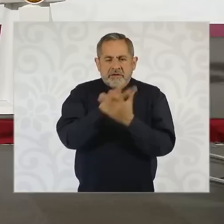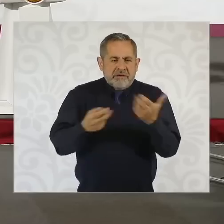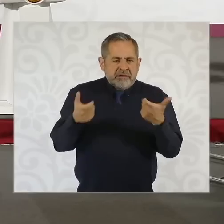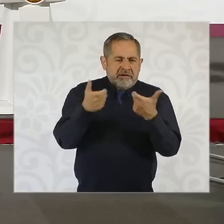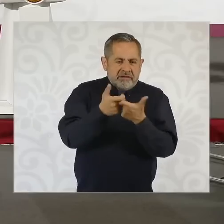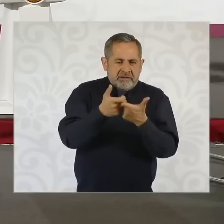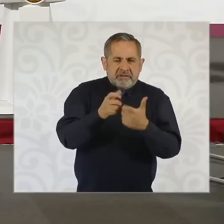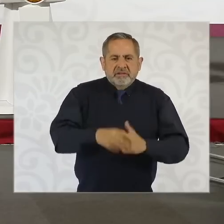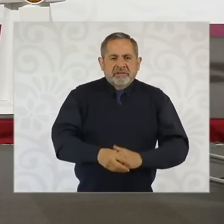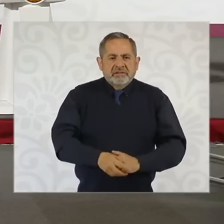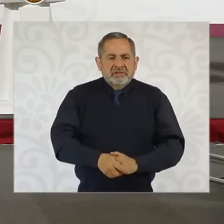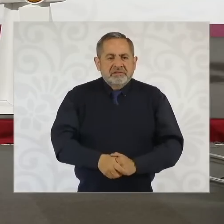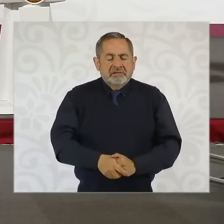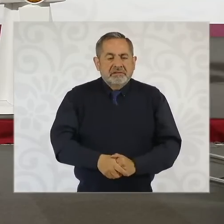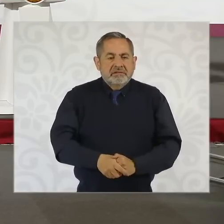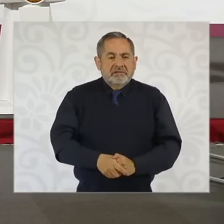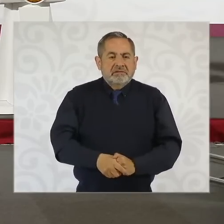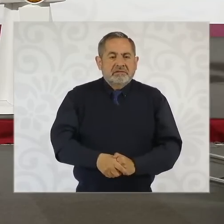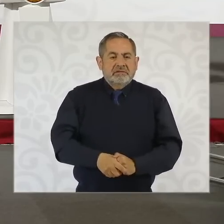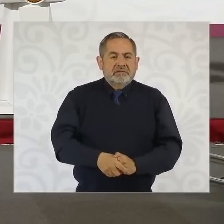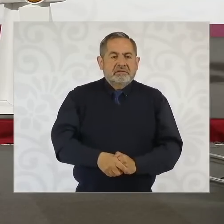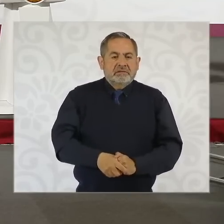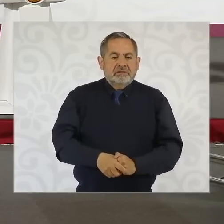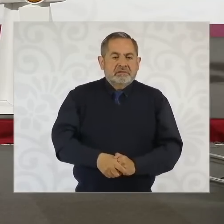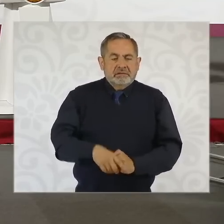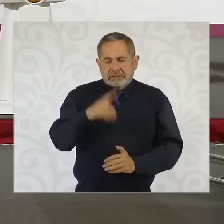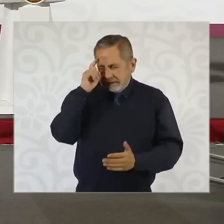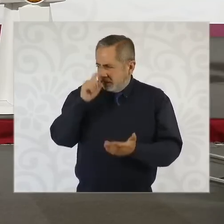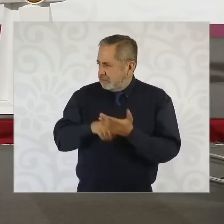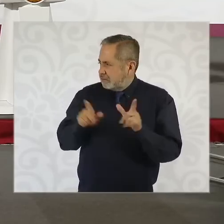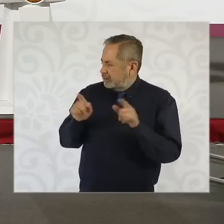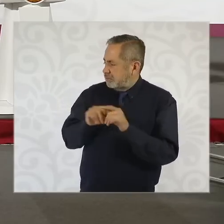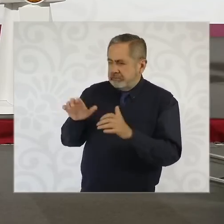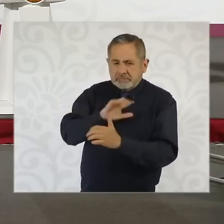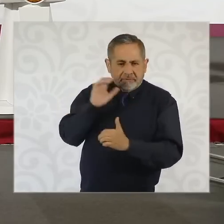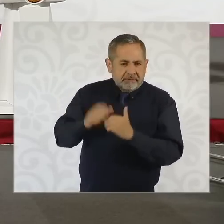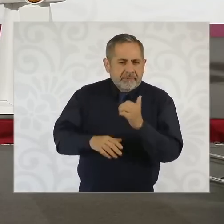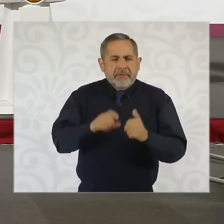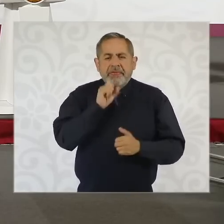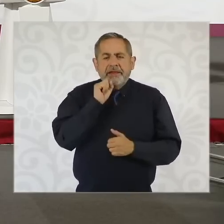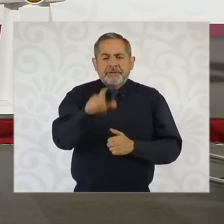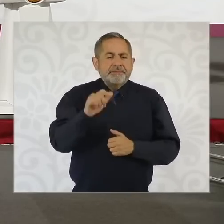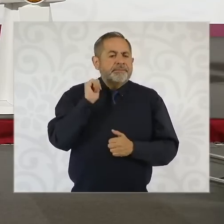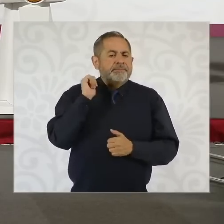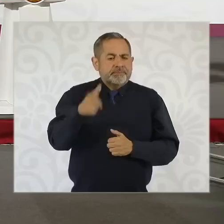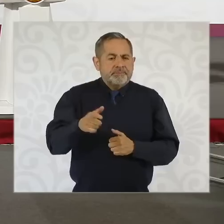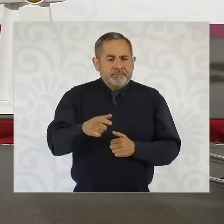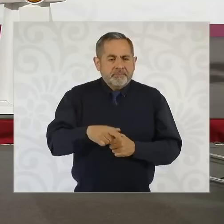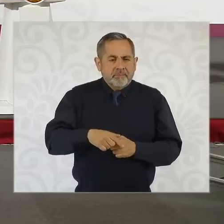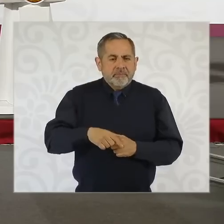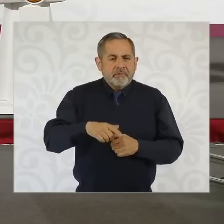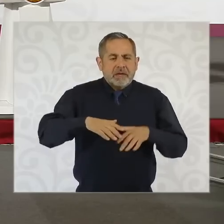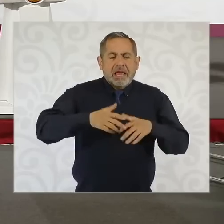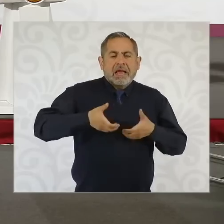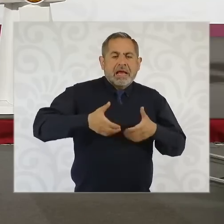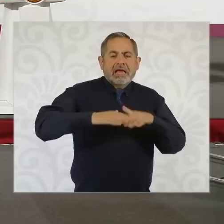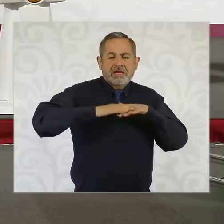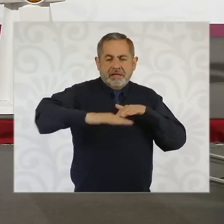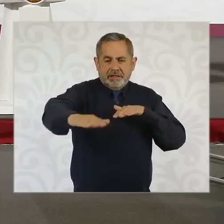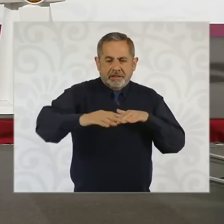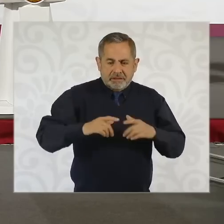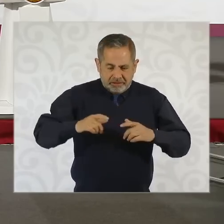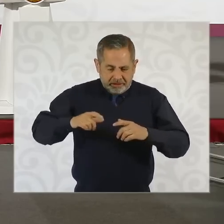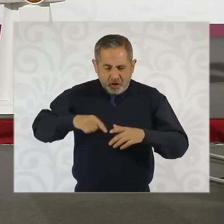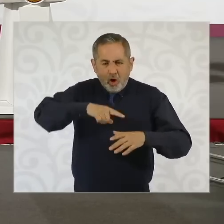siguiente Creo que es cuánto y traemos también avances de bacheton por si se quisiera informar